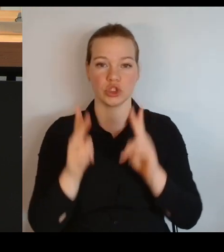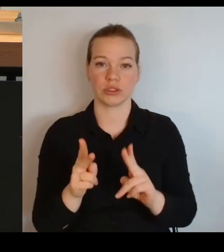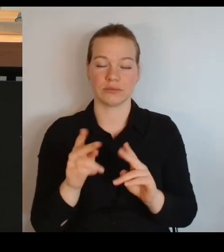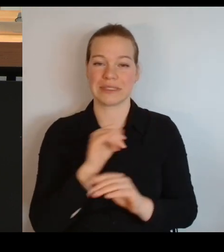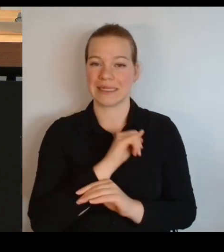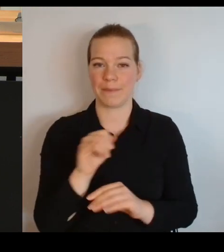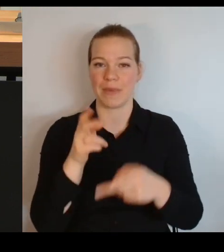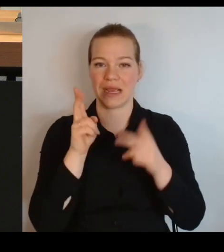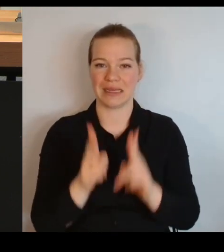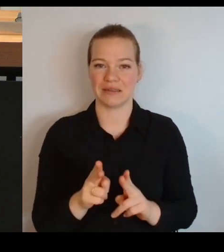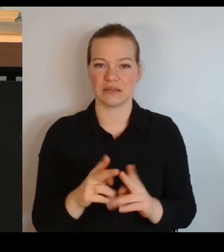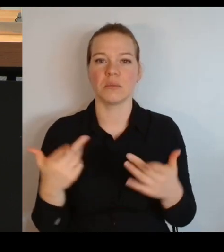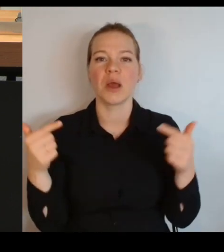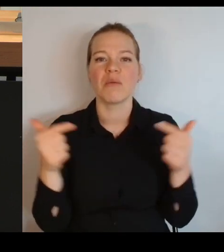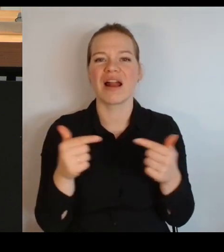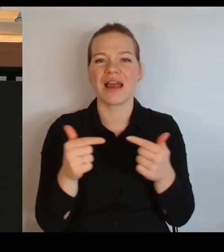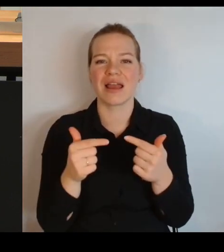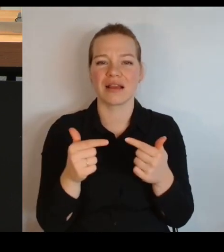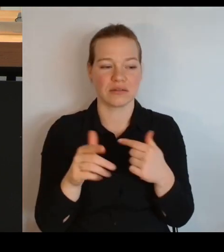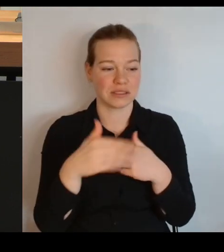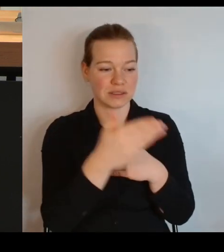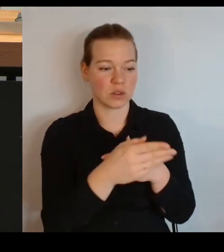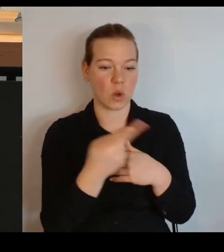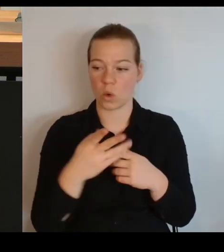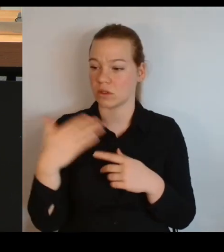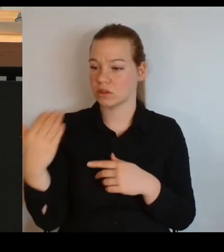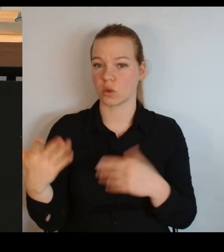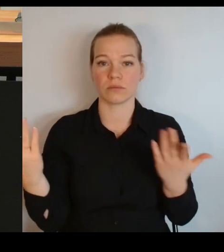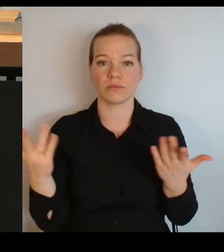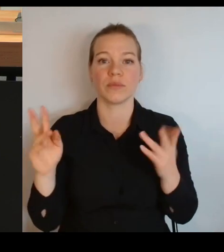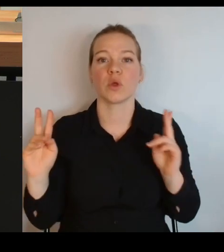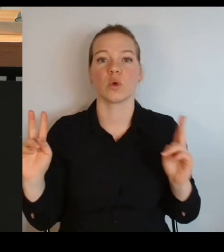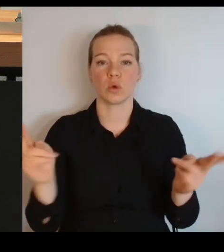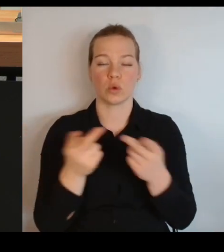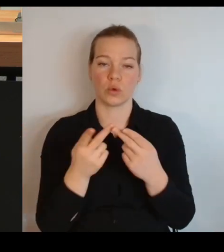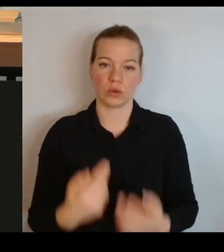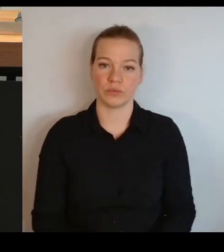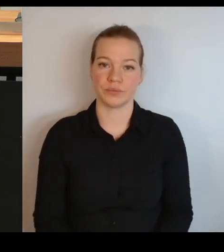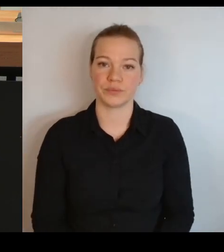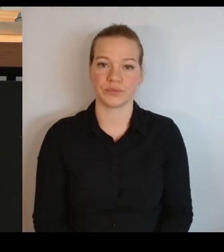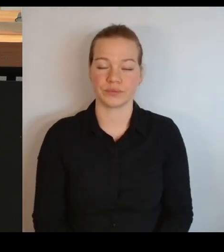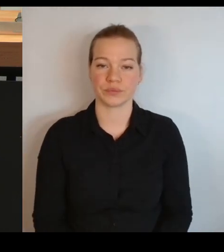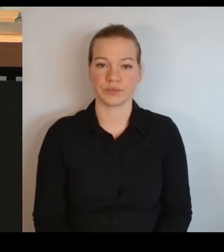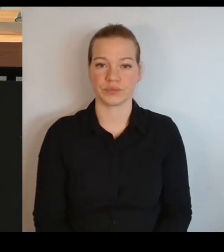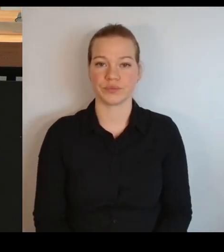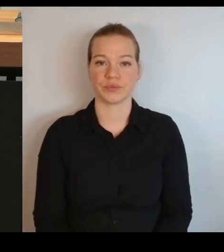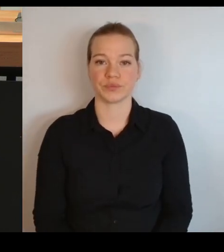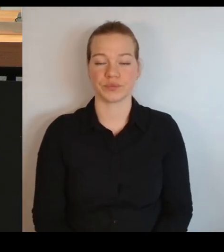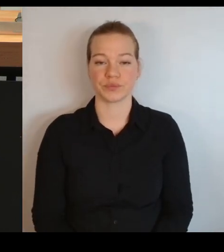Spannend finde ich Ihre Überlegungen, diesen Vorgriff vorzunehmen.